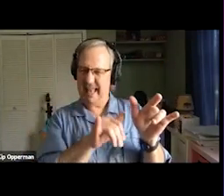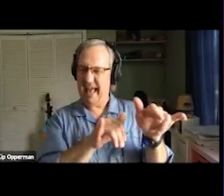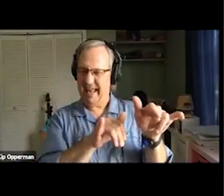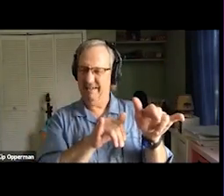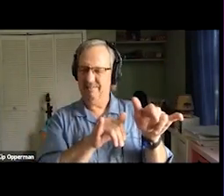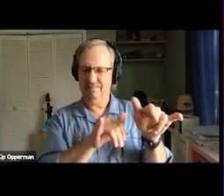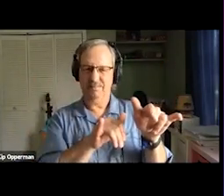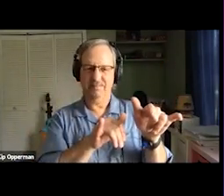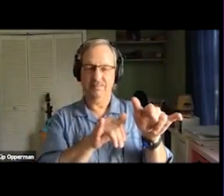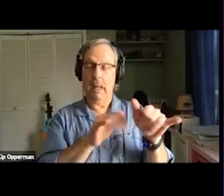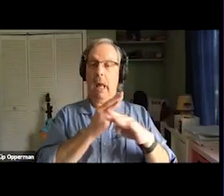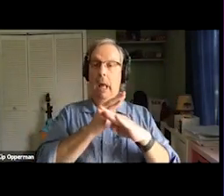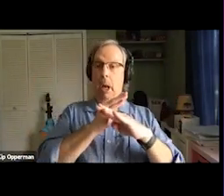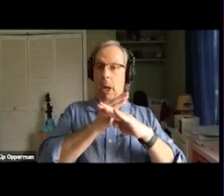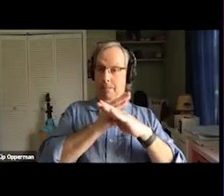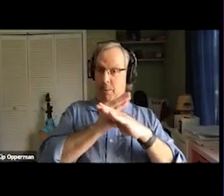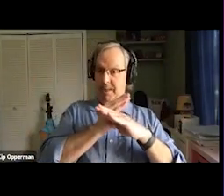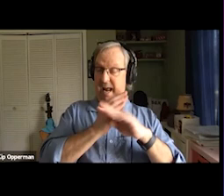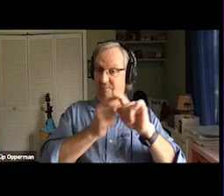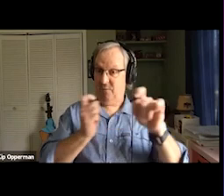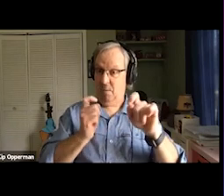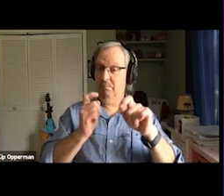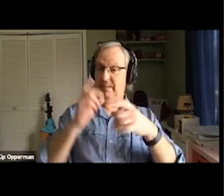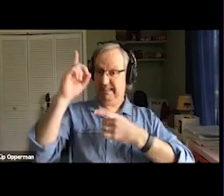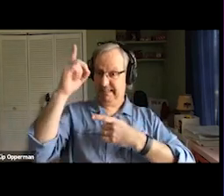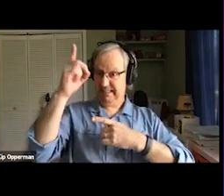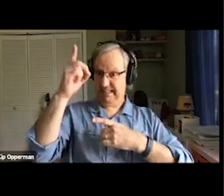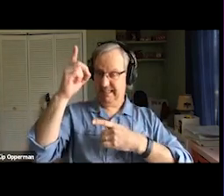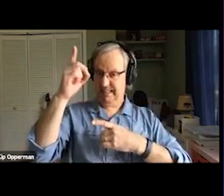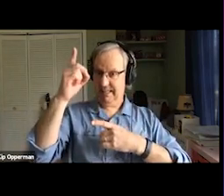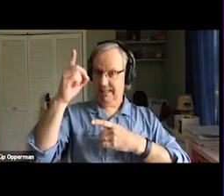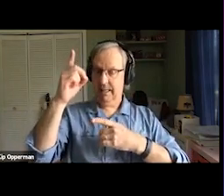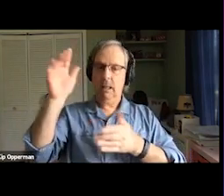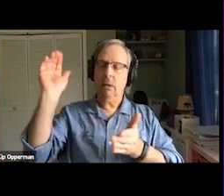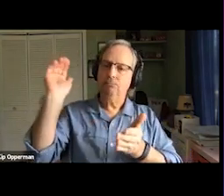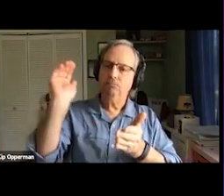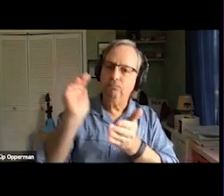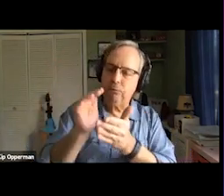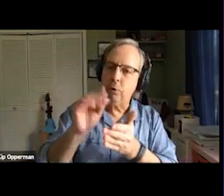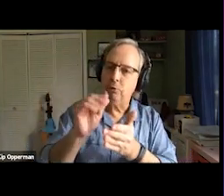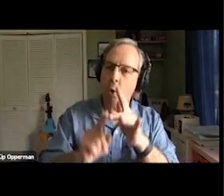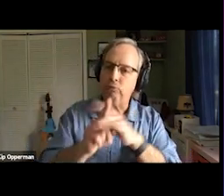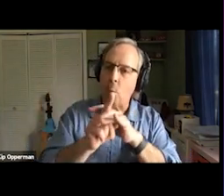Además de los factores de protección que ya mencioné, ha reducido nuestra tasa de no presentación, lo que nos ha brindado una mayor flexibilidad para llegar a las personas.